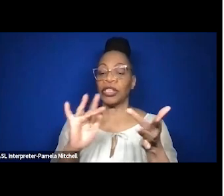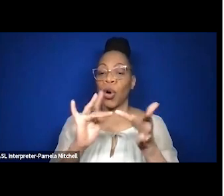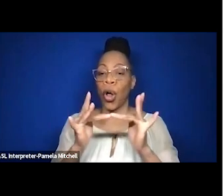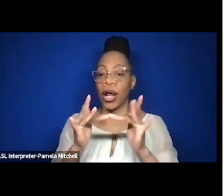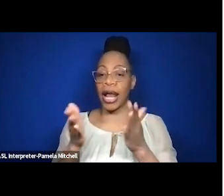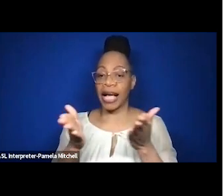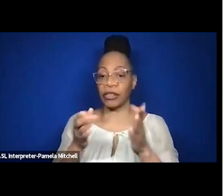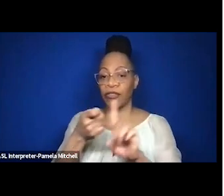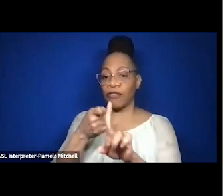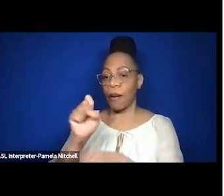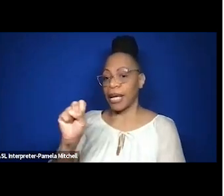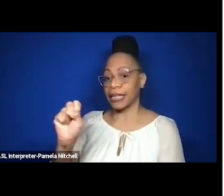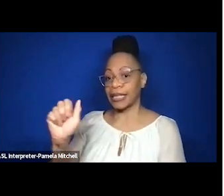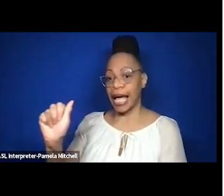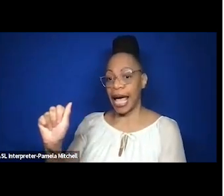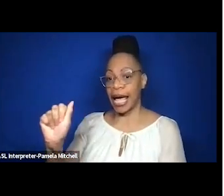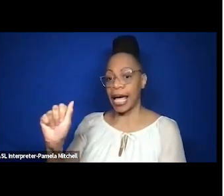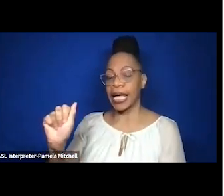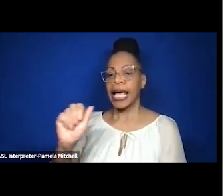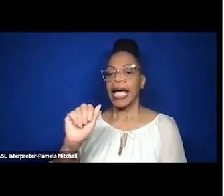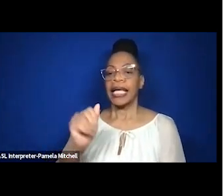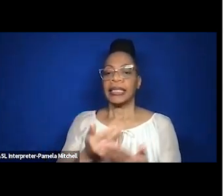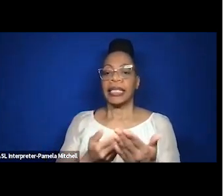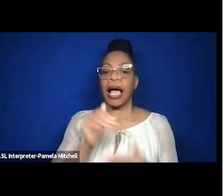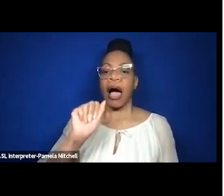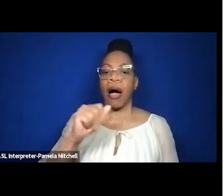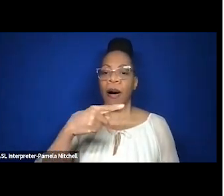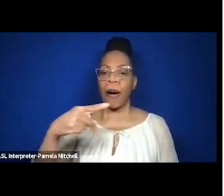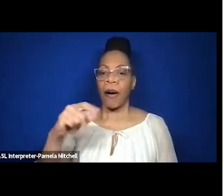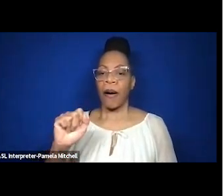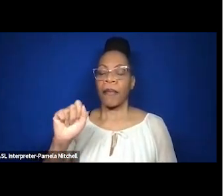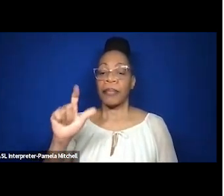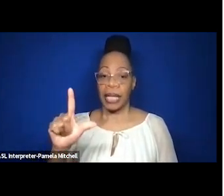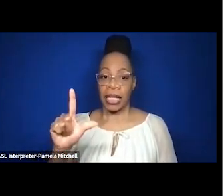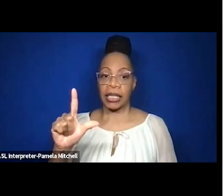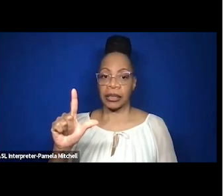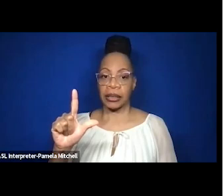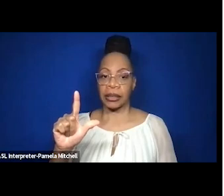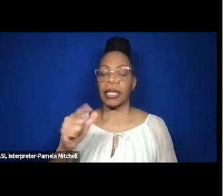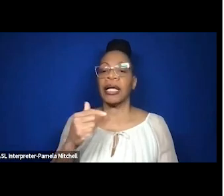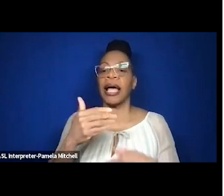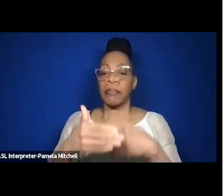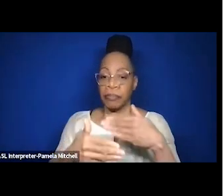es el portal de Servicios de Apelaciones y Representantes Designados o portal ARPS.